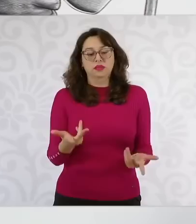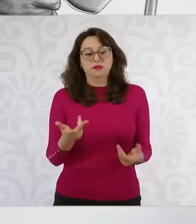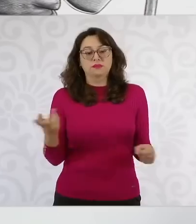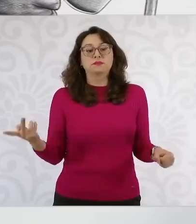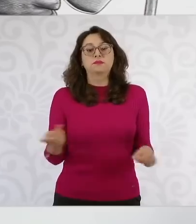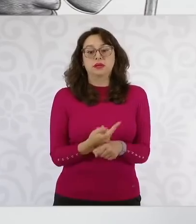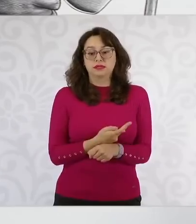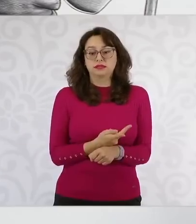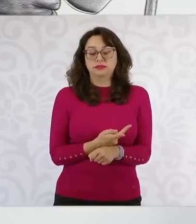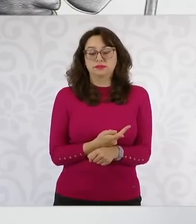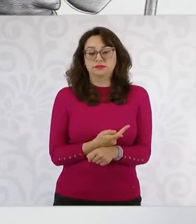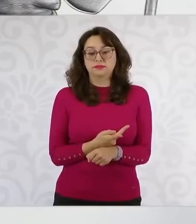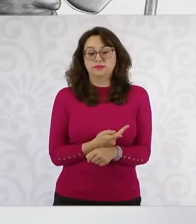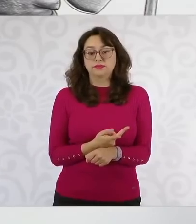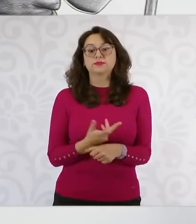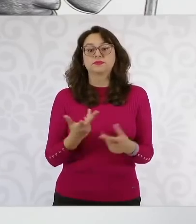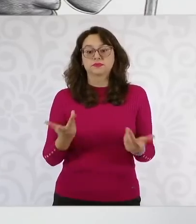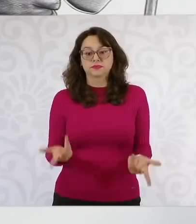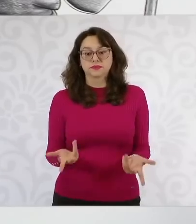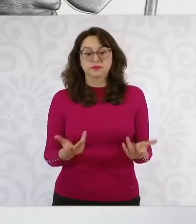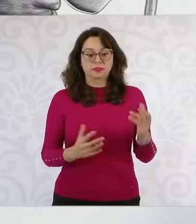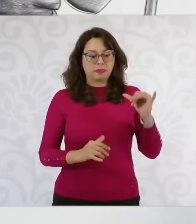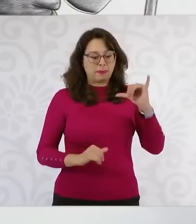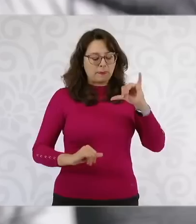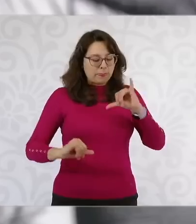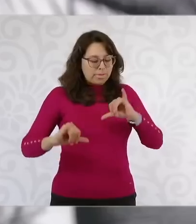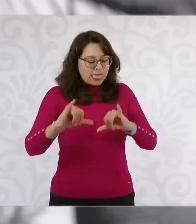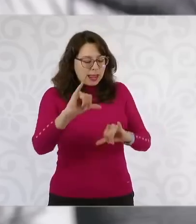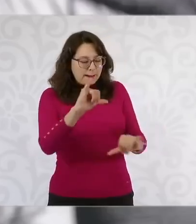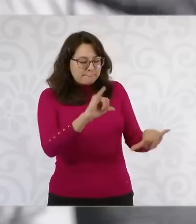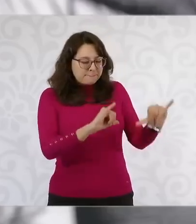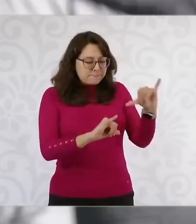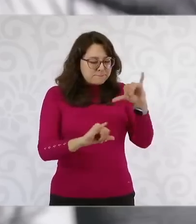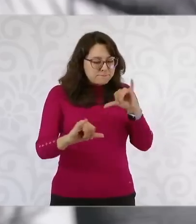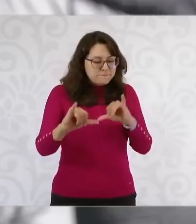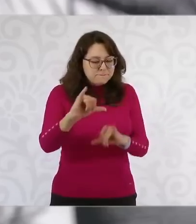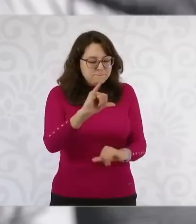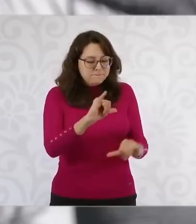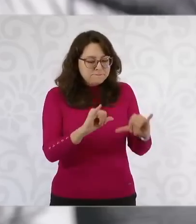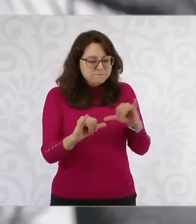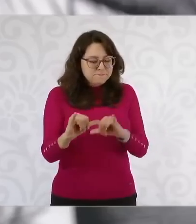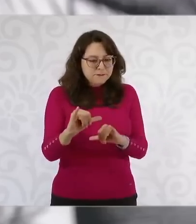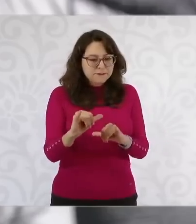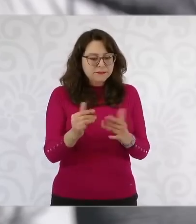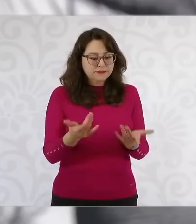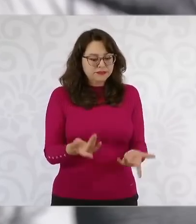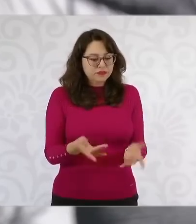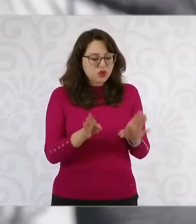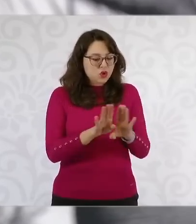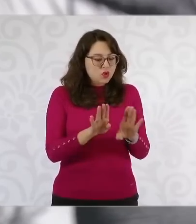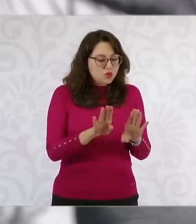se necesite un laboratorio donde se puedan controlar las condiciones de exposición donde